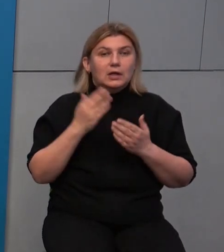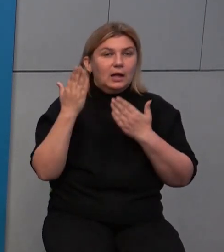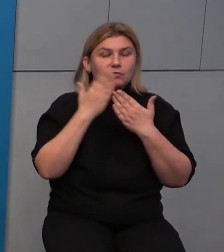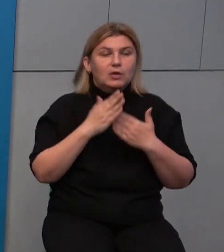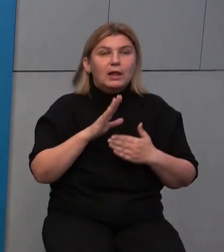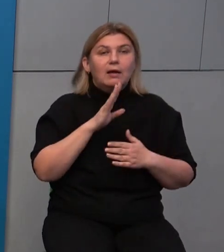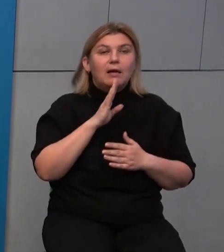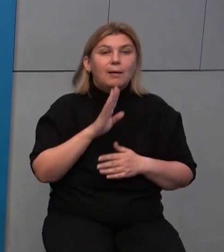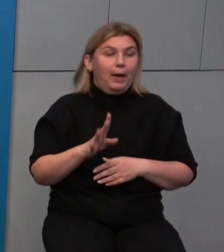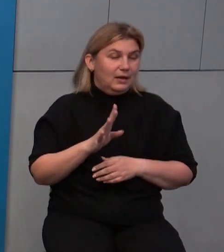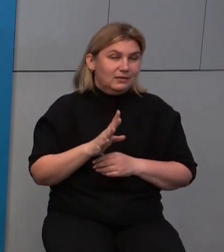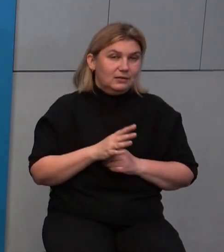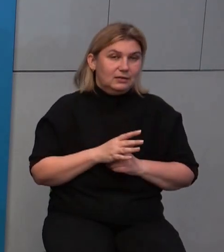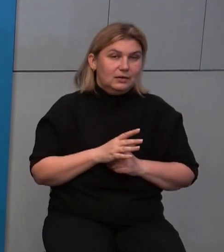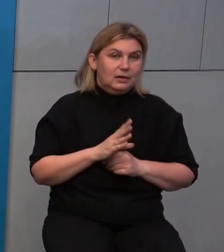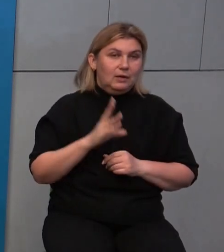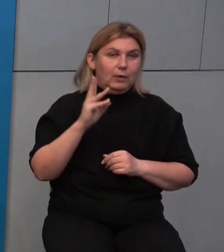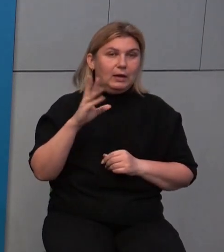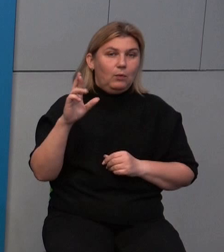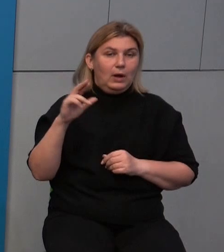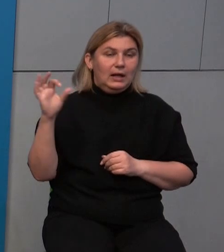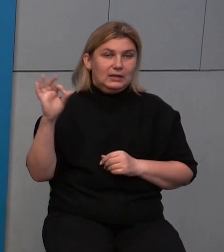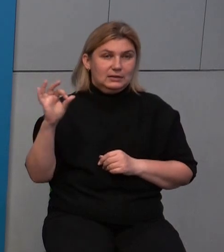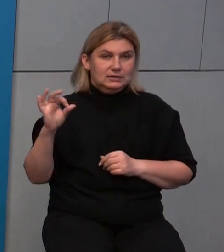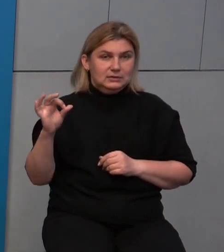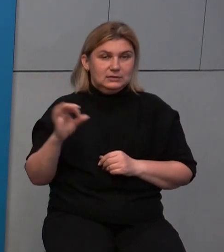On cały czas mówi Wells, Wells, Wells. Oczywiście, ja sprawdziłam.